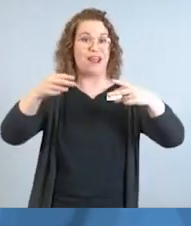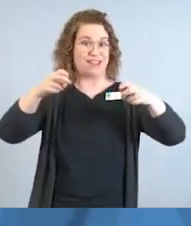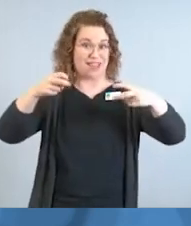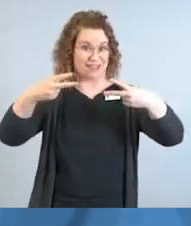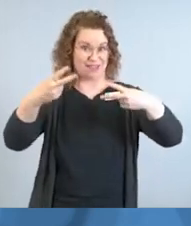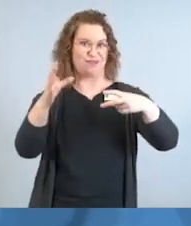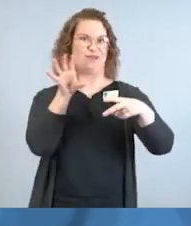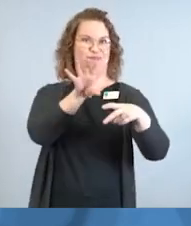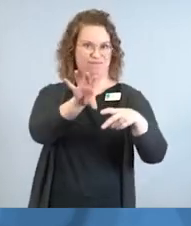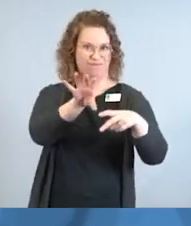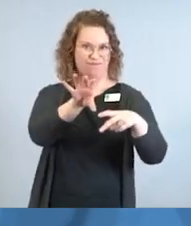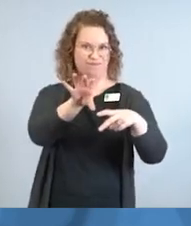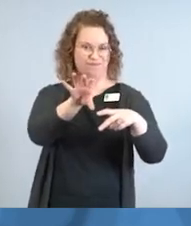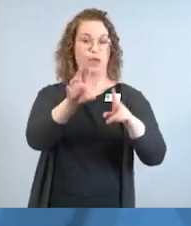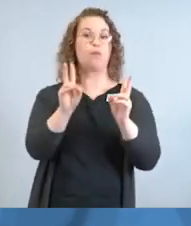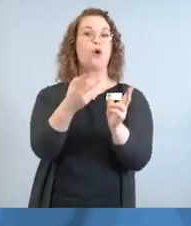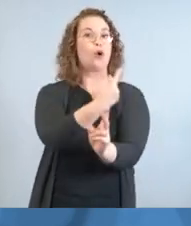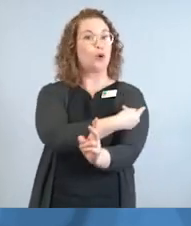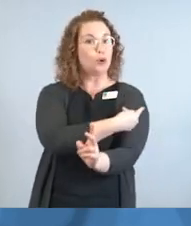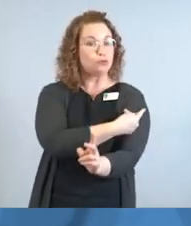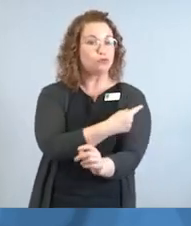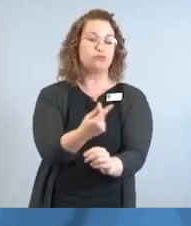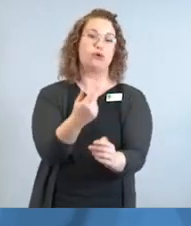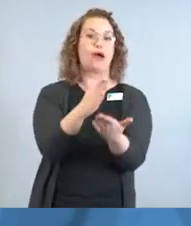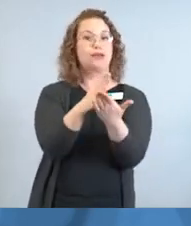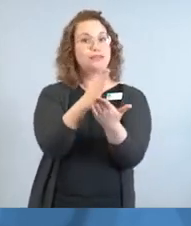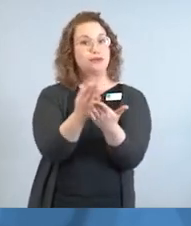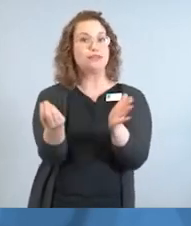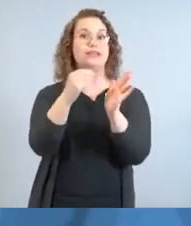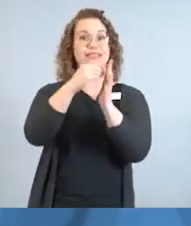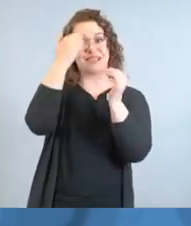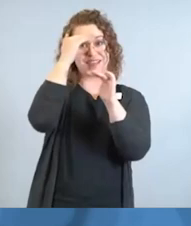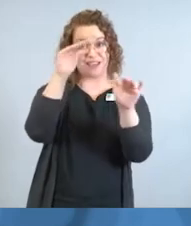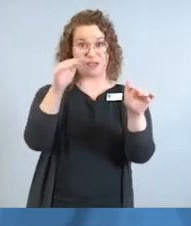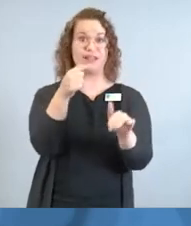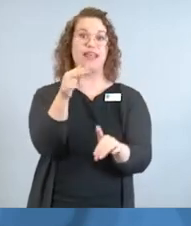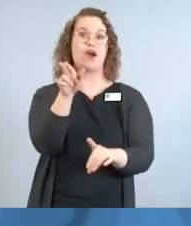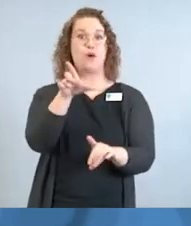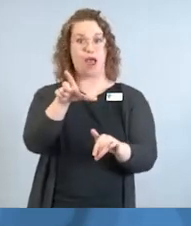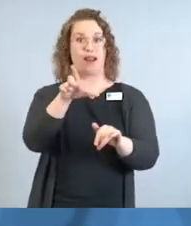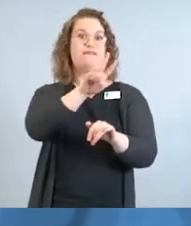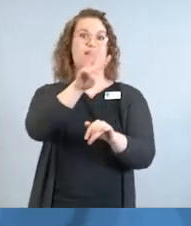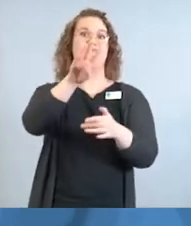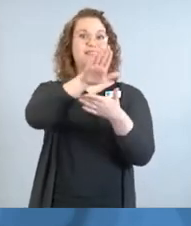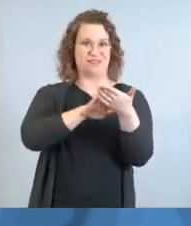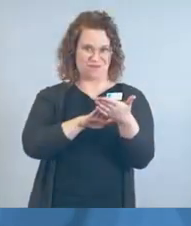Lisätietoa rokotteista ja rokotuksesta löytyy myös THL:n verkkosivuilta. Kiitoksia ja mukavaa illan jatkoa.